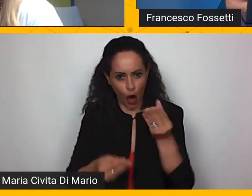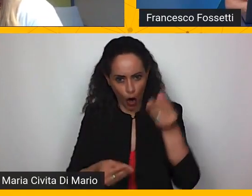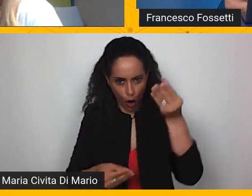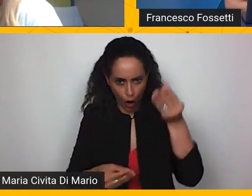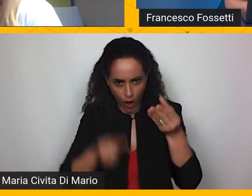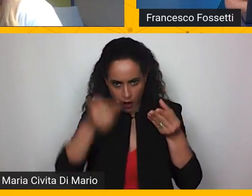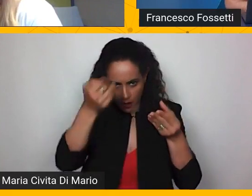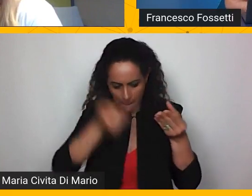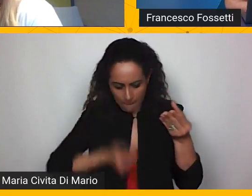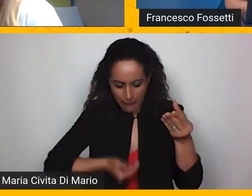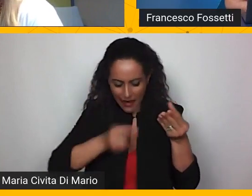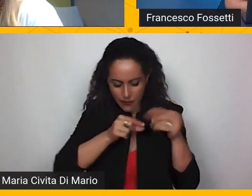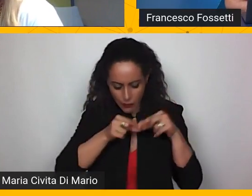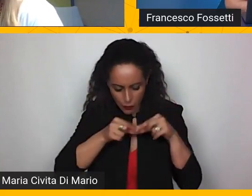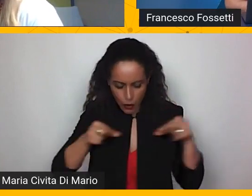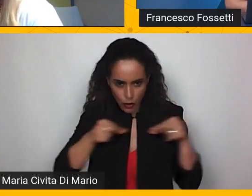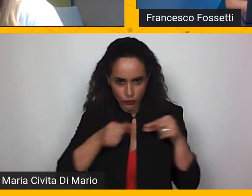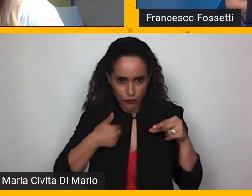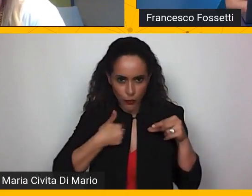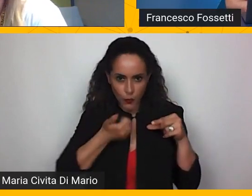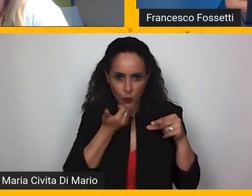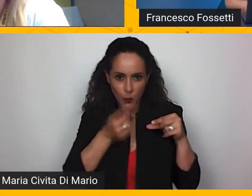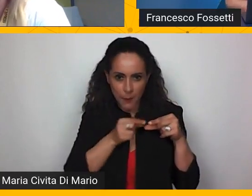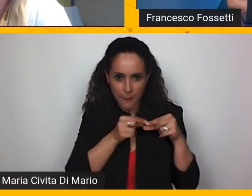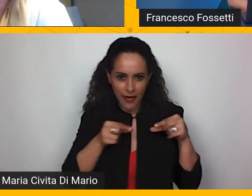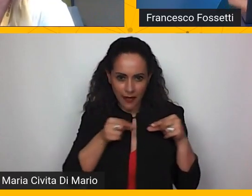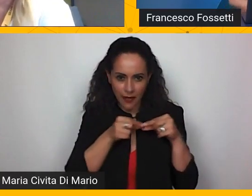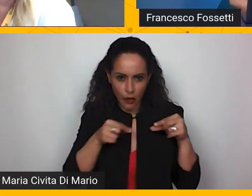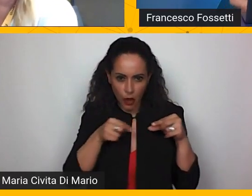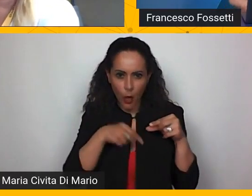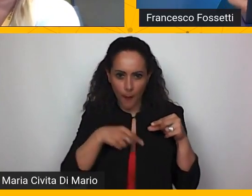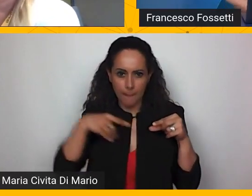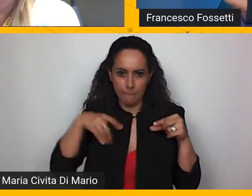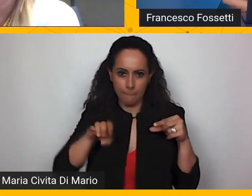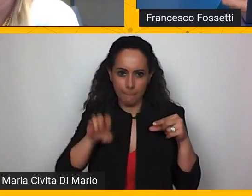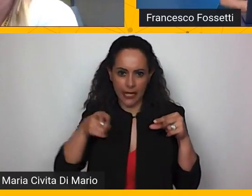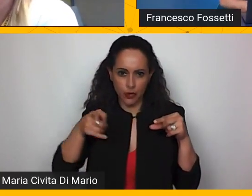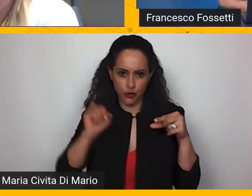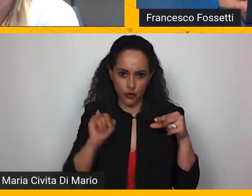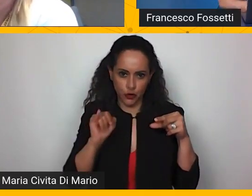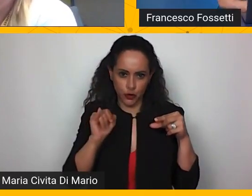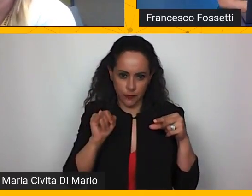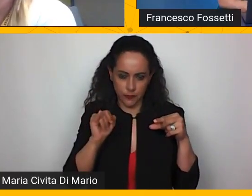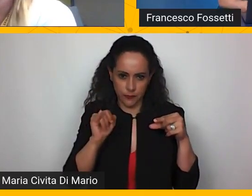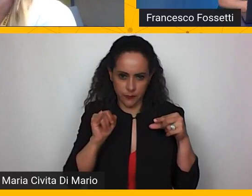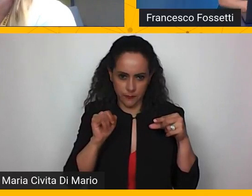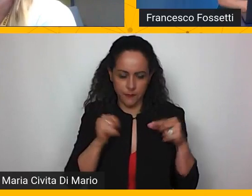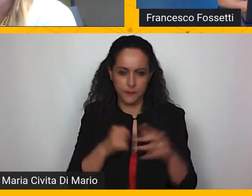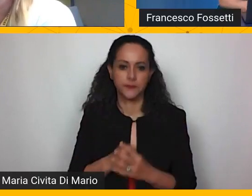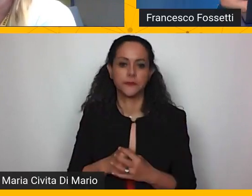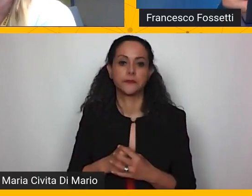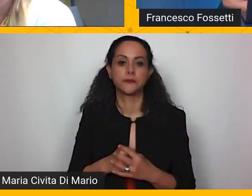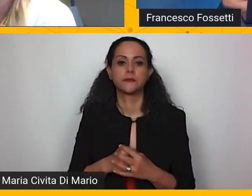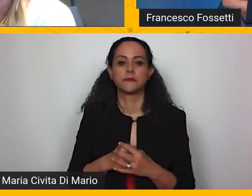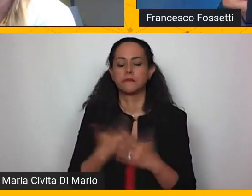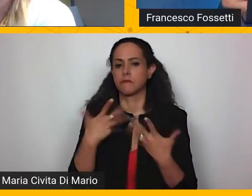acquistano. Eh è anche vero